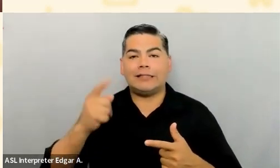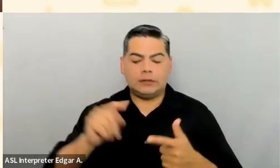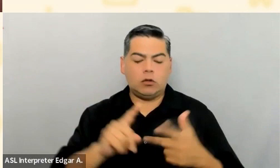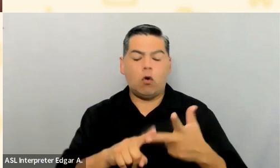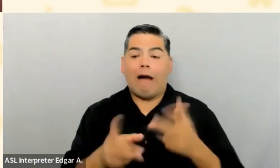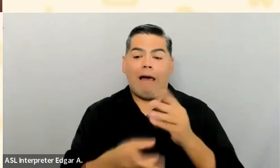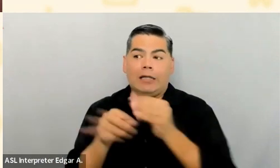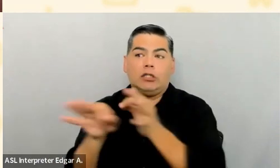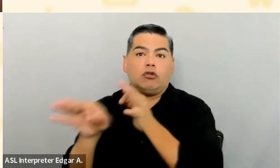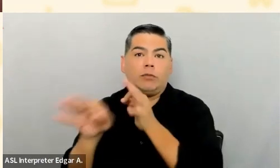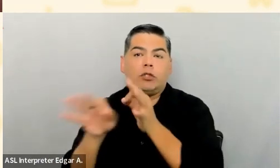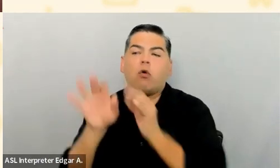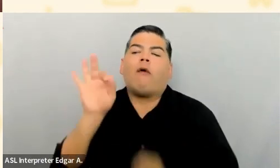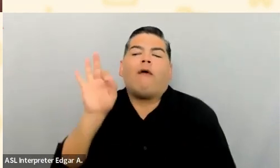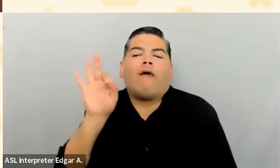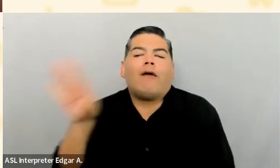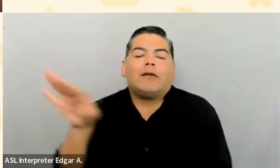o sugerencias para elementos que podrían no ser intuitivos.